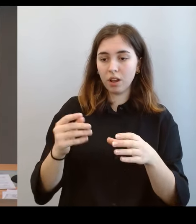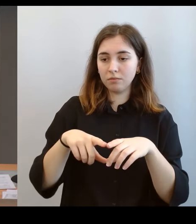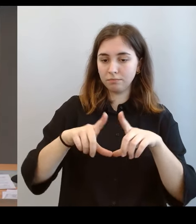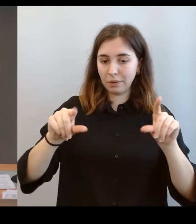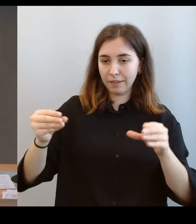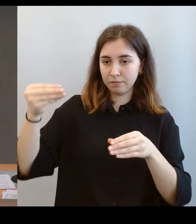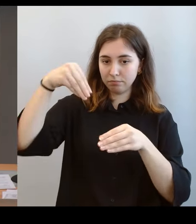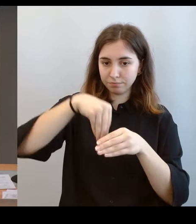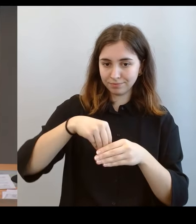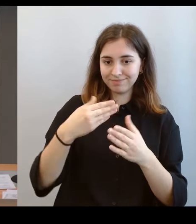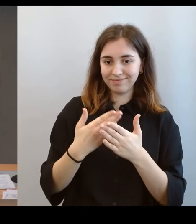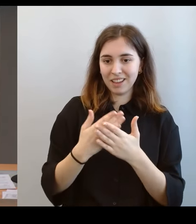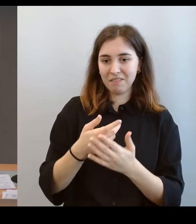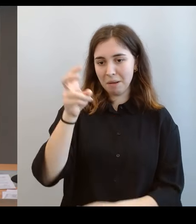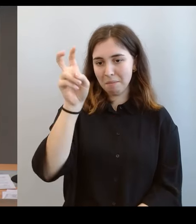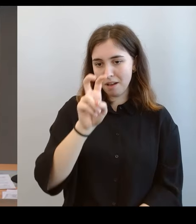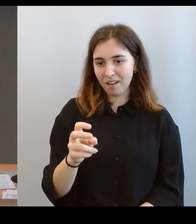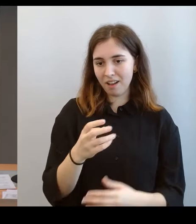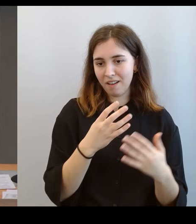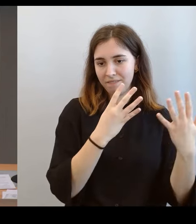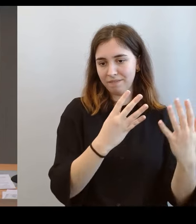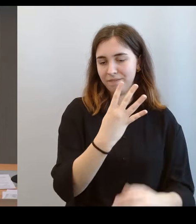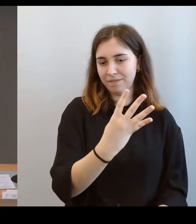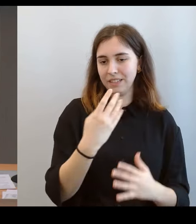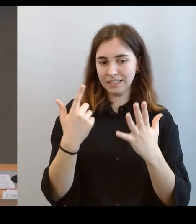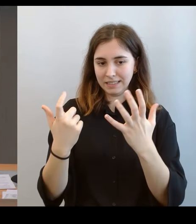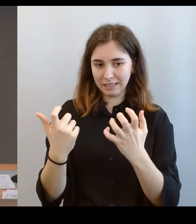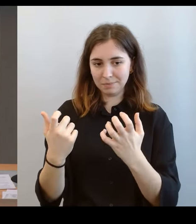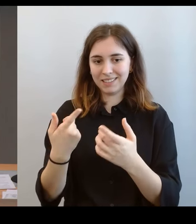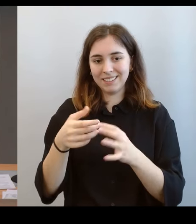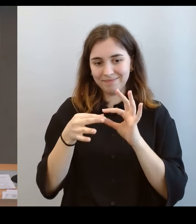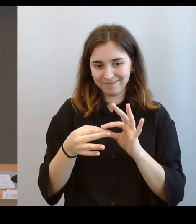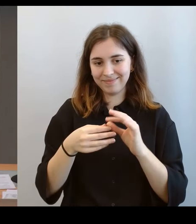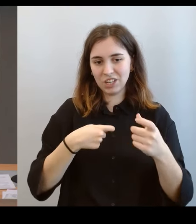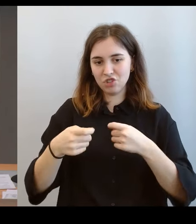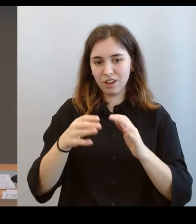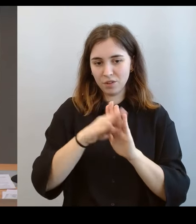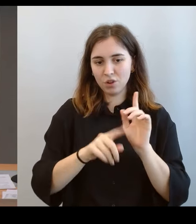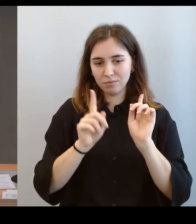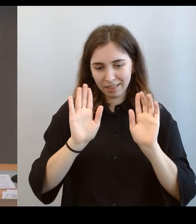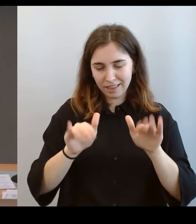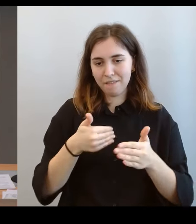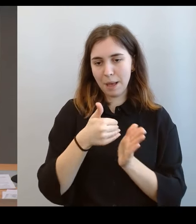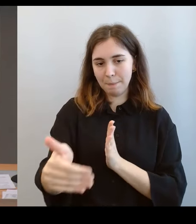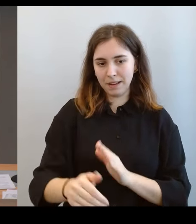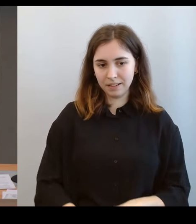zwei der Geschäftsordnung zurückzuweisen. Der Umschlag ist erst dann in die Wahlurne zu legen, wenn die